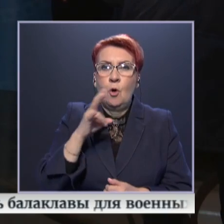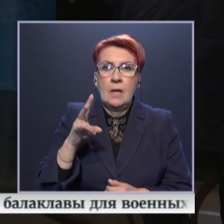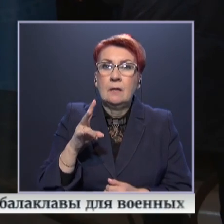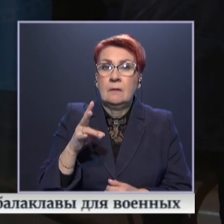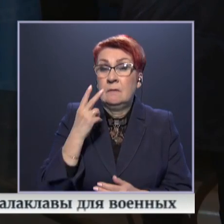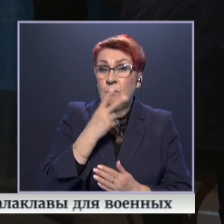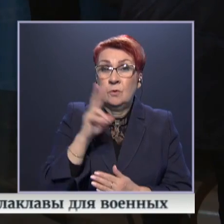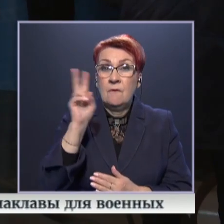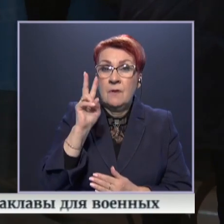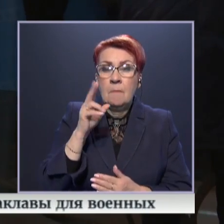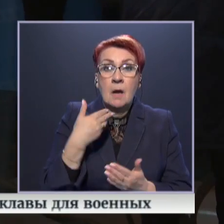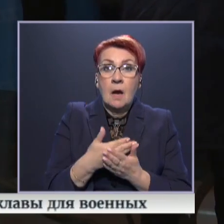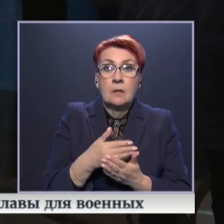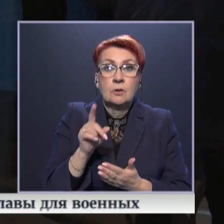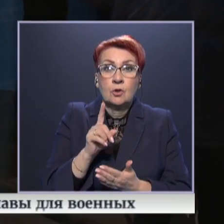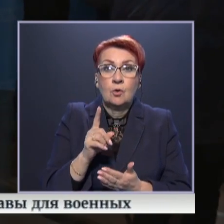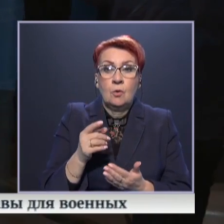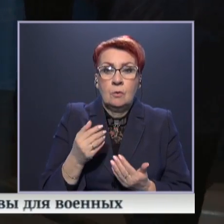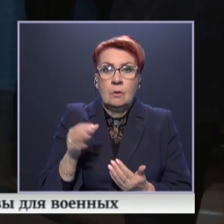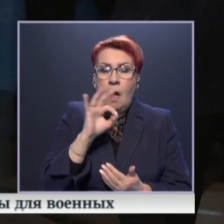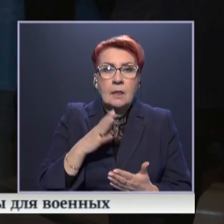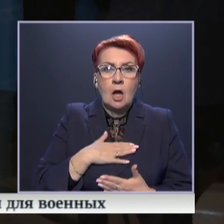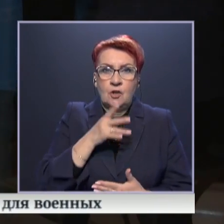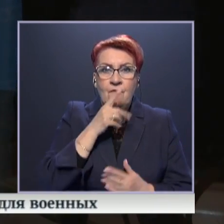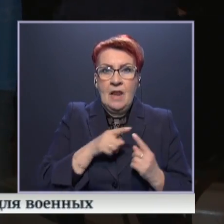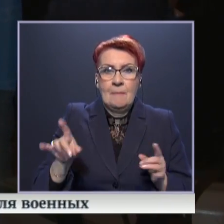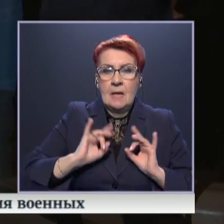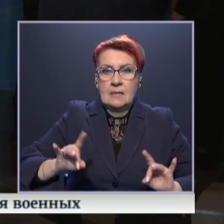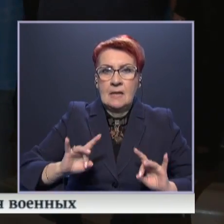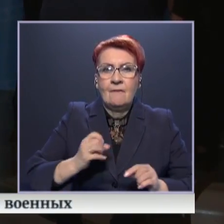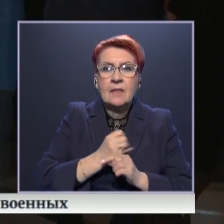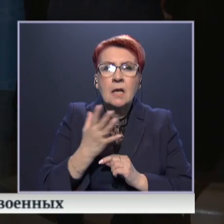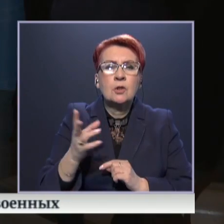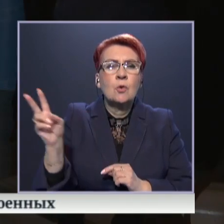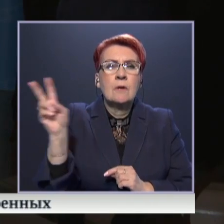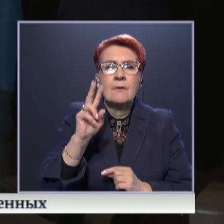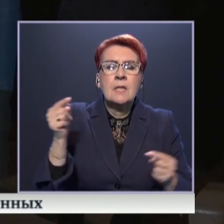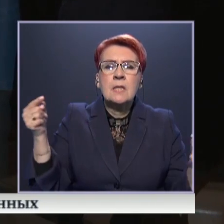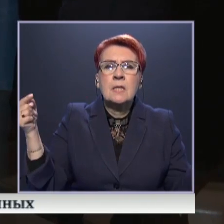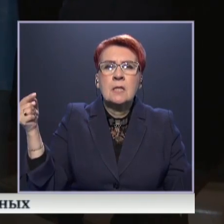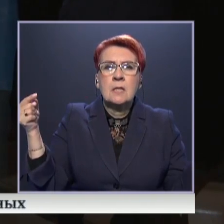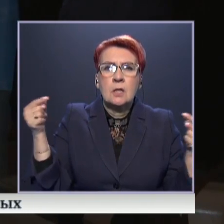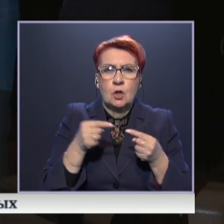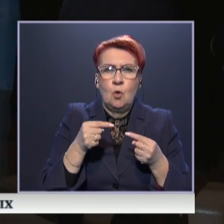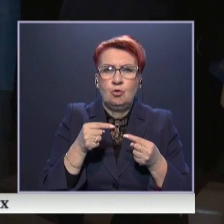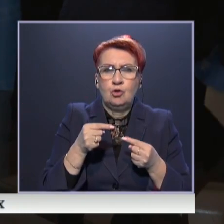фильмы кажется что про наше время рассказывают настолько это настолько точно выстраиваются параллели